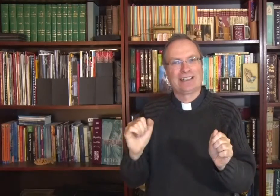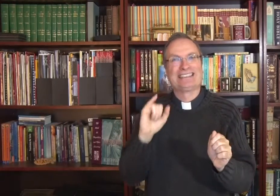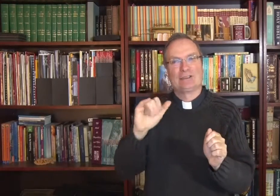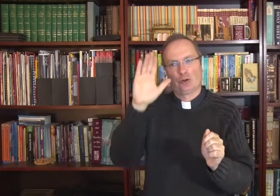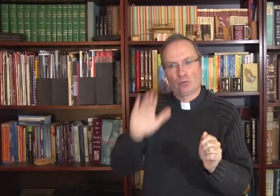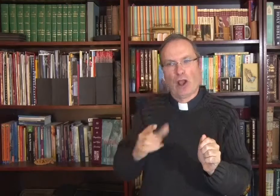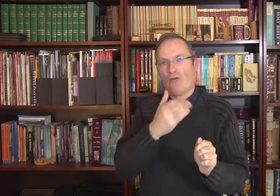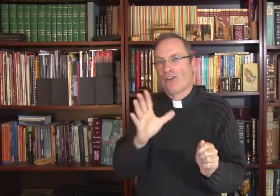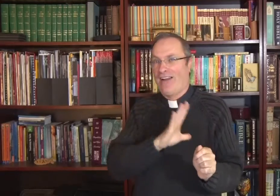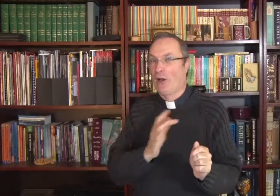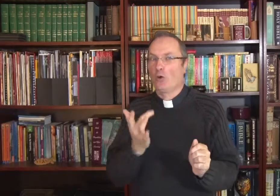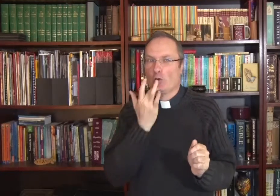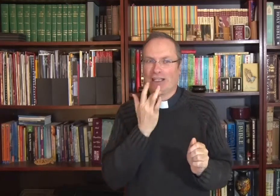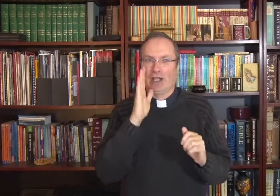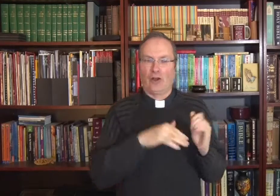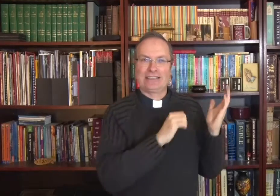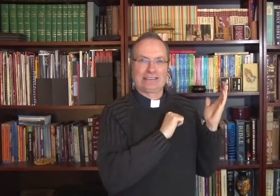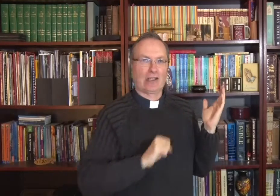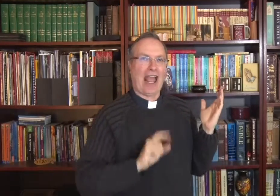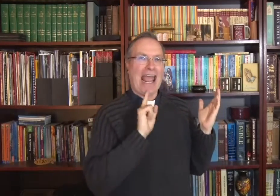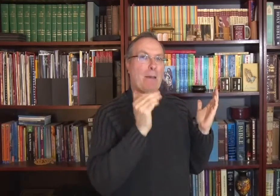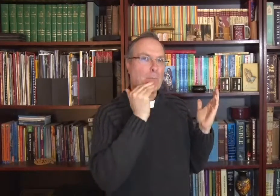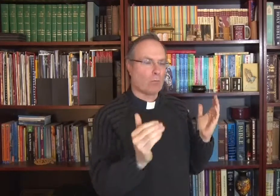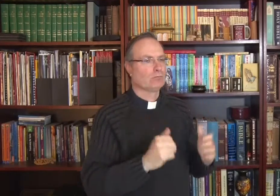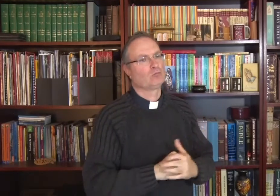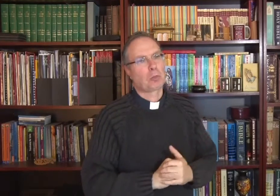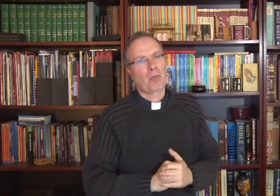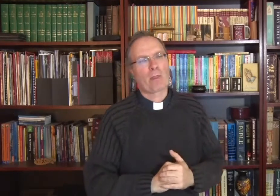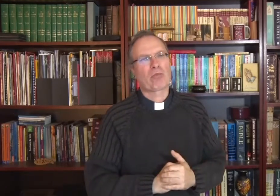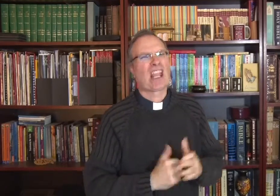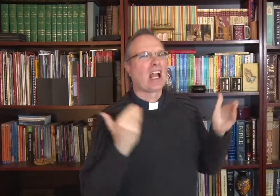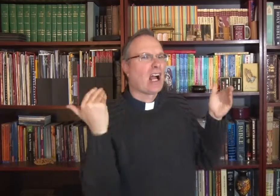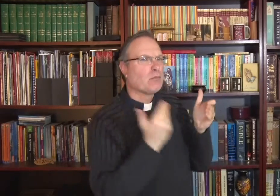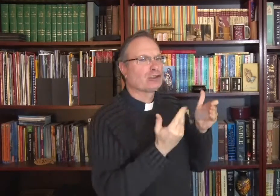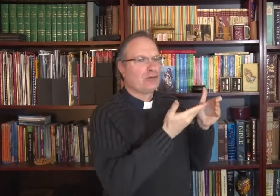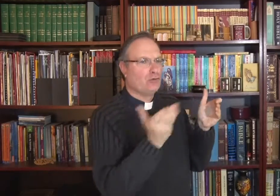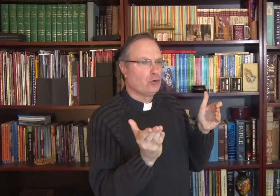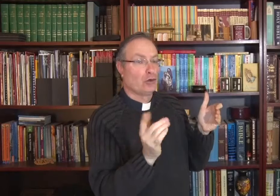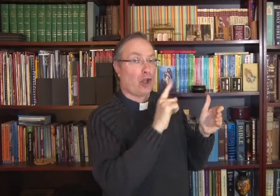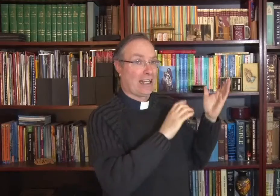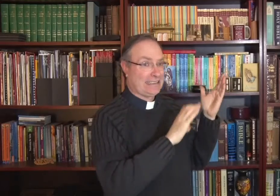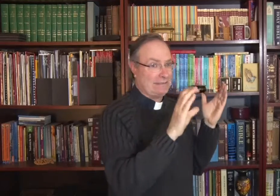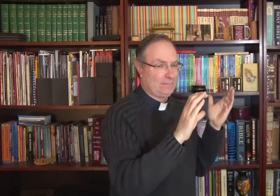si du moins vous avez goûté que le Seigneur est bon. Approchez-vous de Christ,